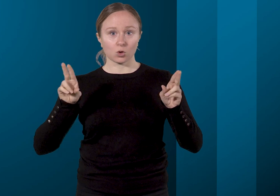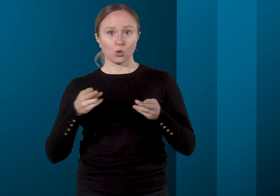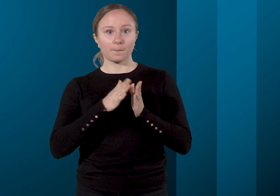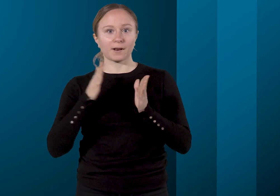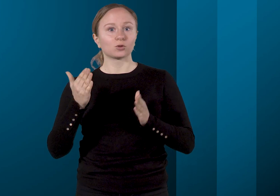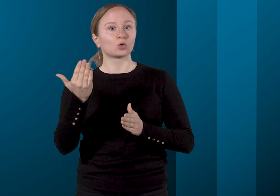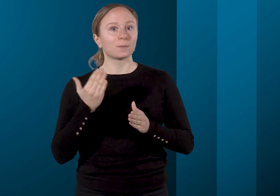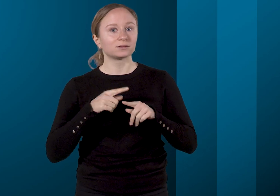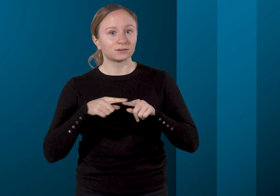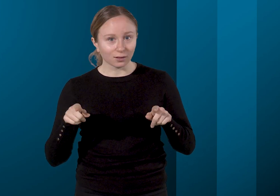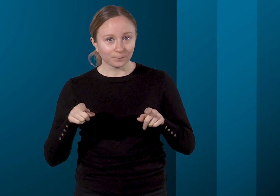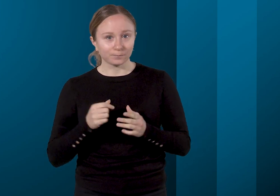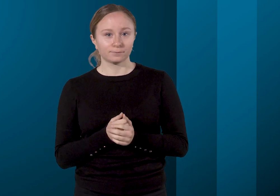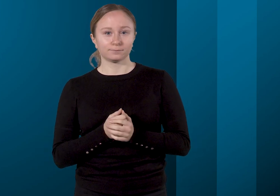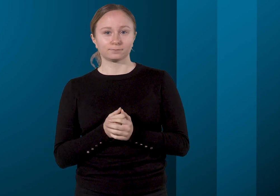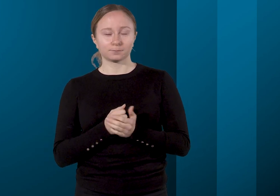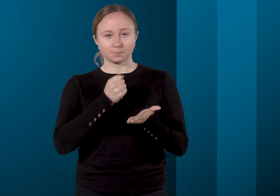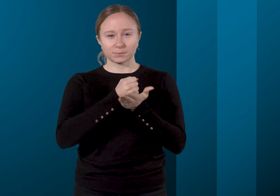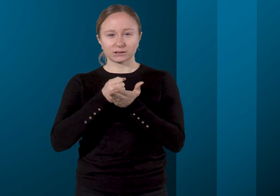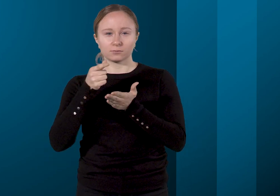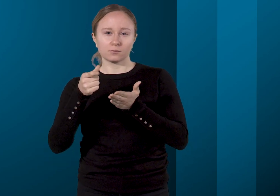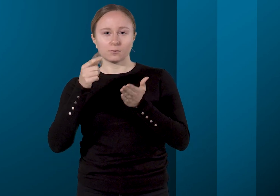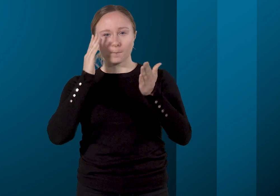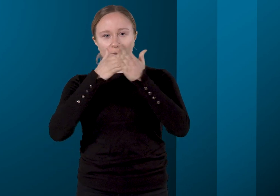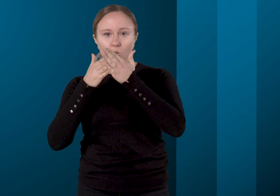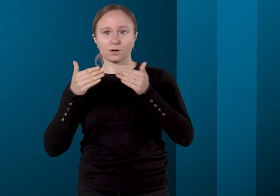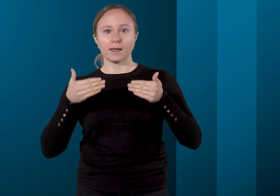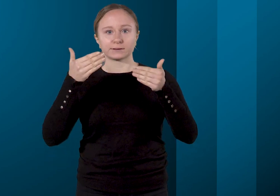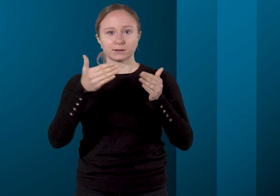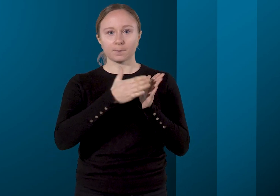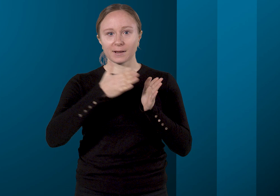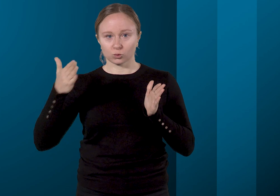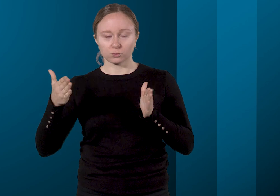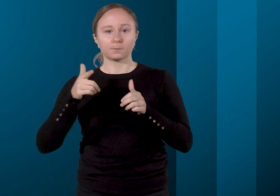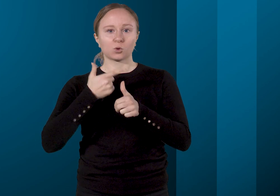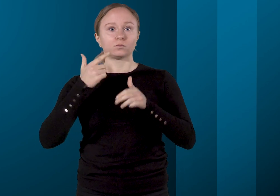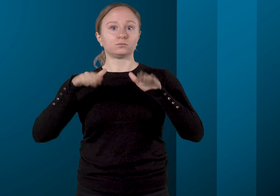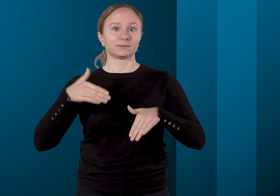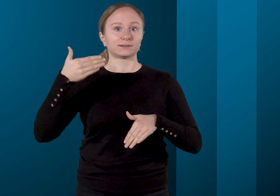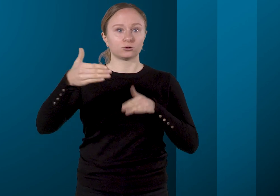och en ny period ligger allt närmare dag för dag. Eftersom fastställandet av målen för nästa period kommer att påbörjas -